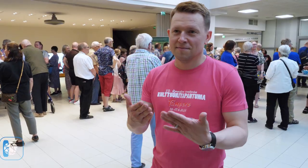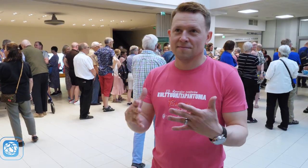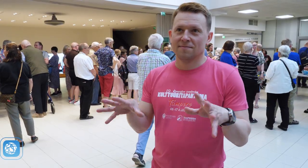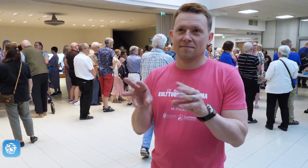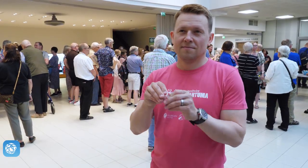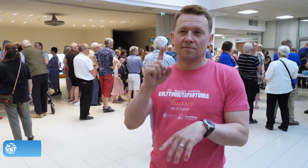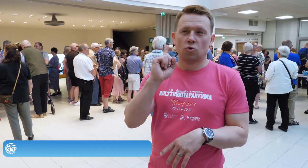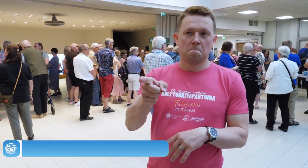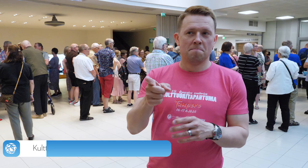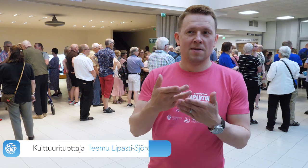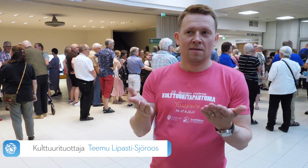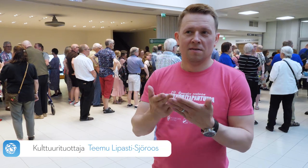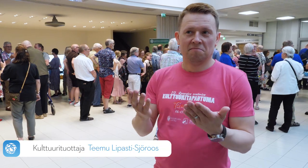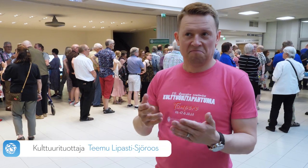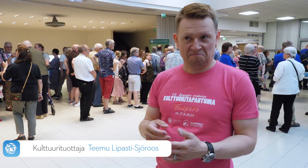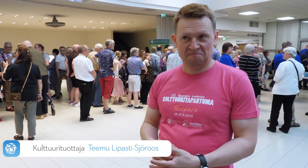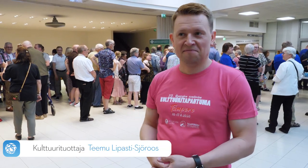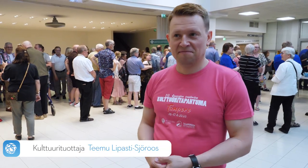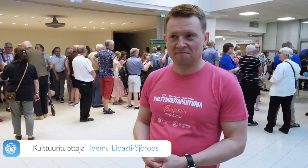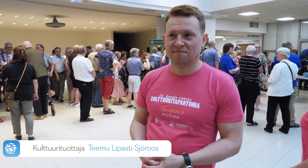Tänään on luvassa kaikkiaan kymmenen esitystä, -